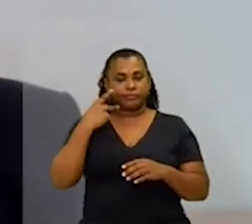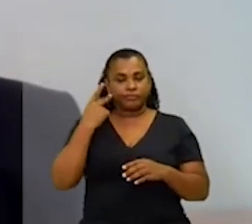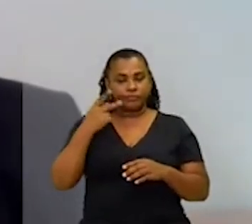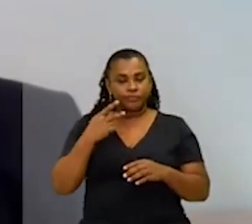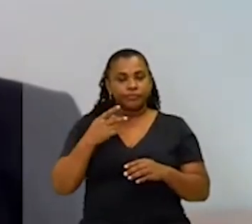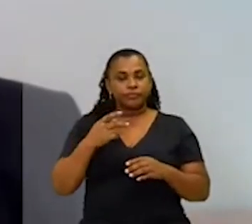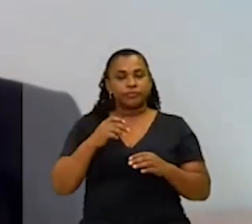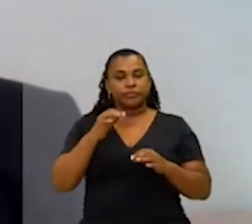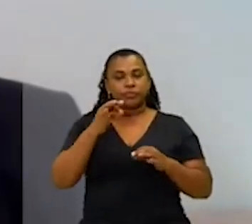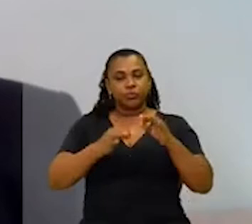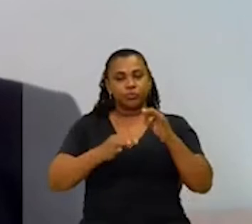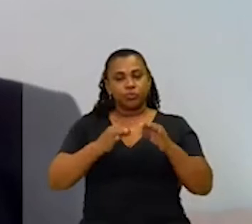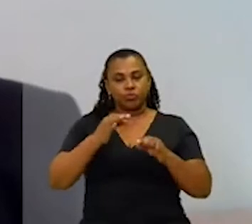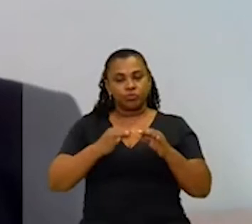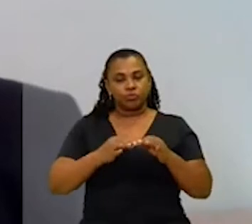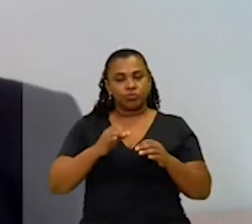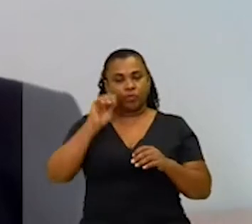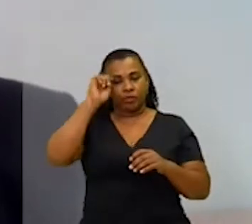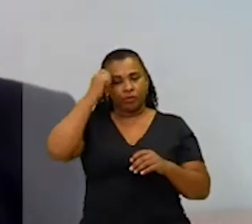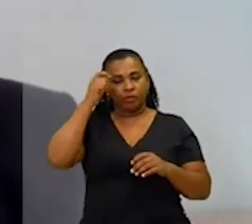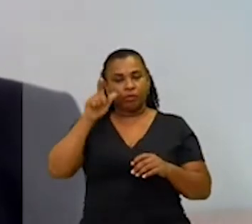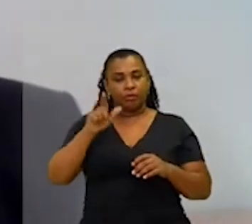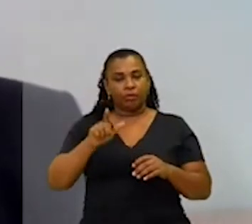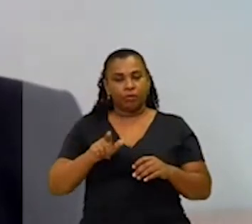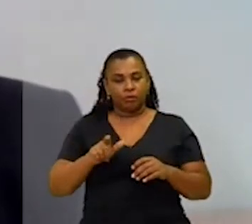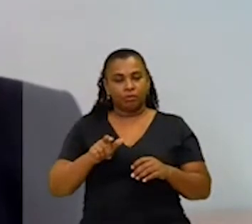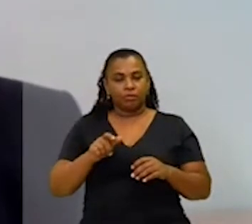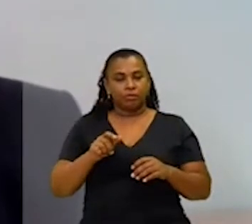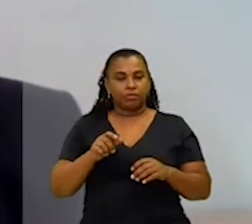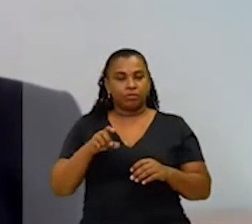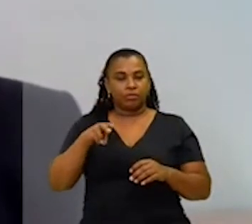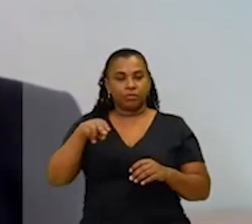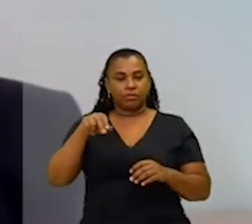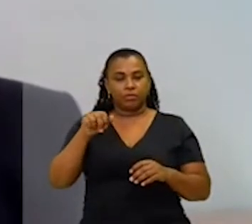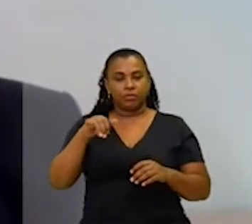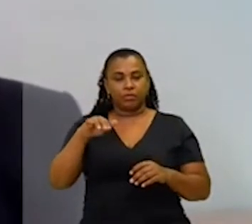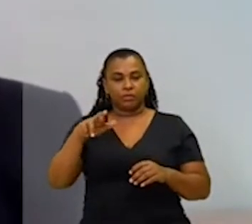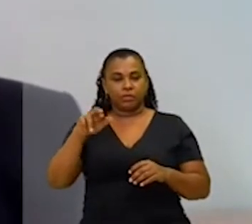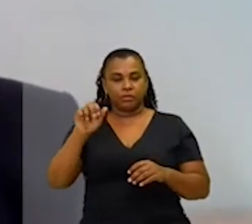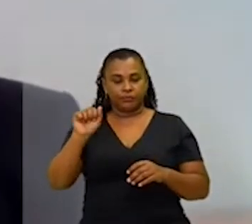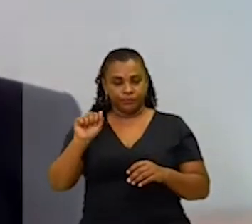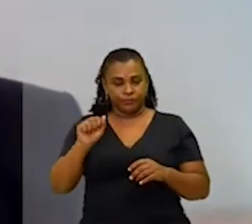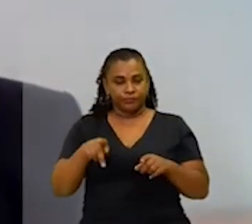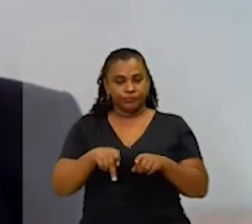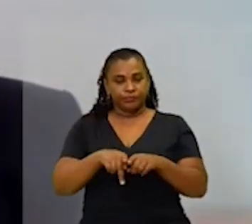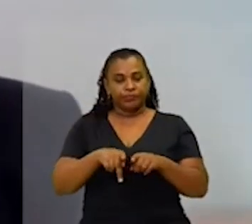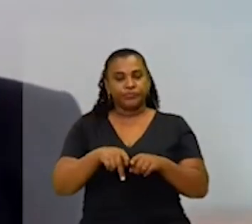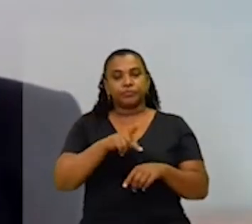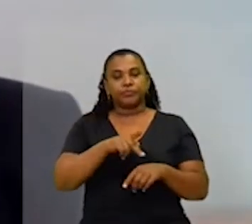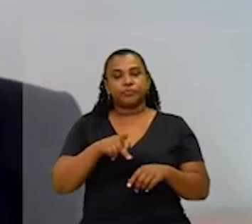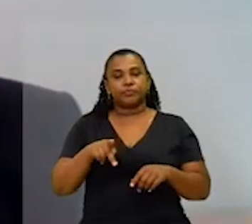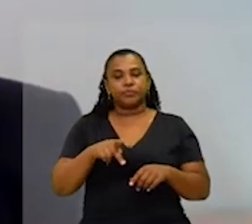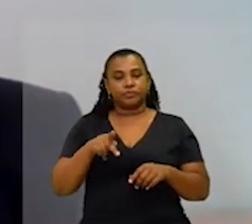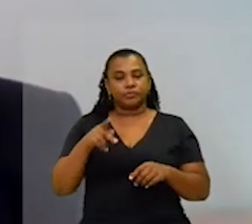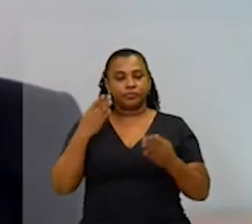negro Naila Neves merece também a senhora professora de psicologia do Instituto Federal